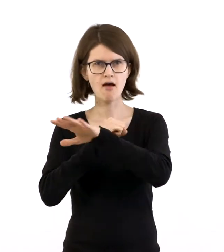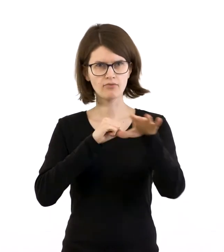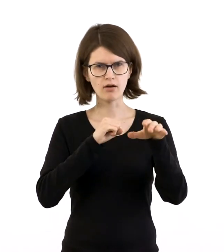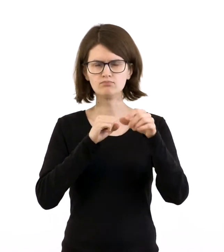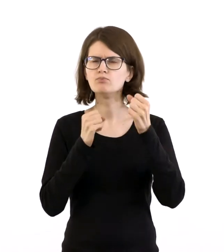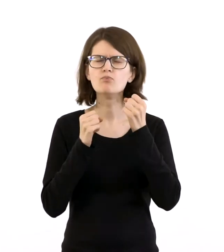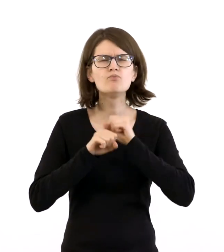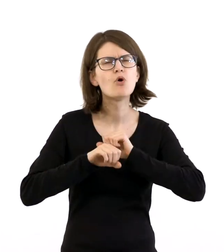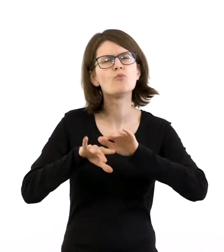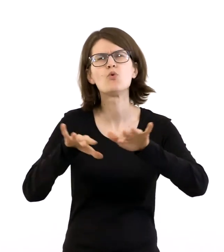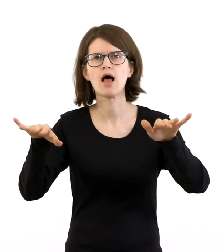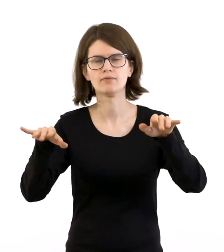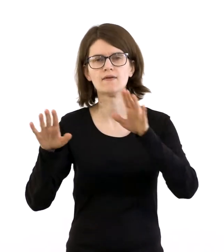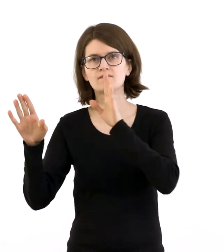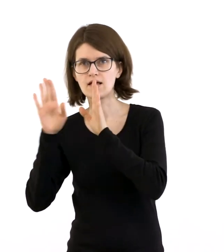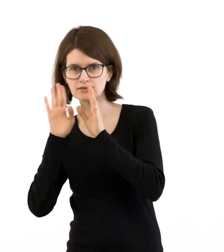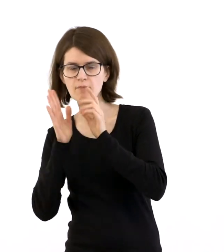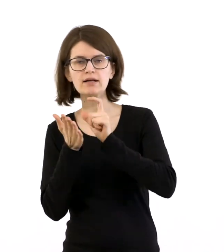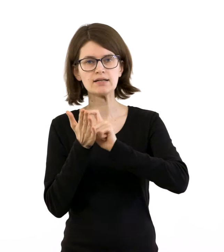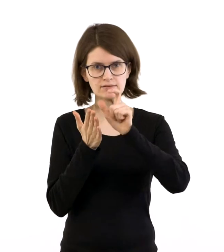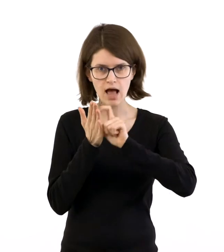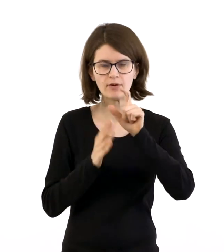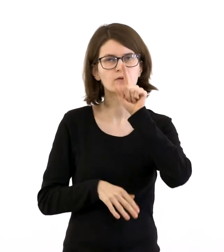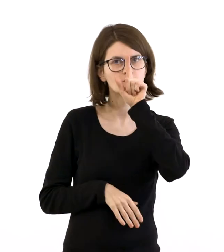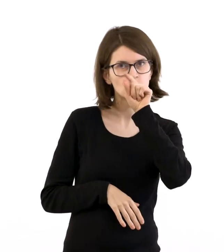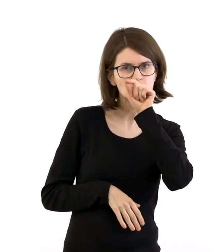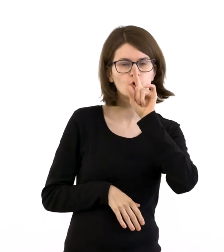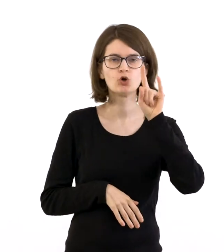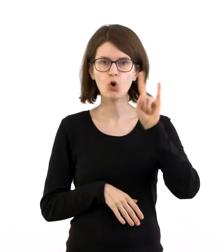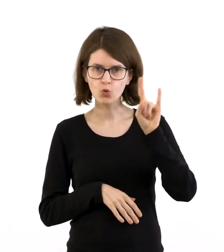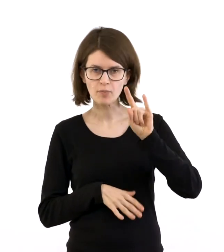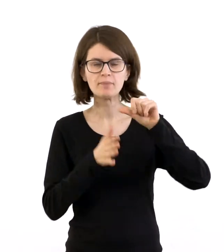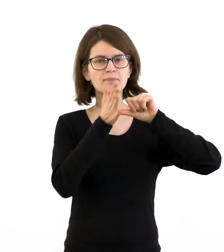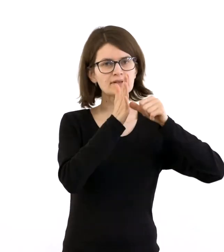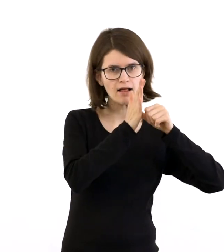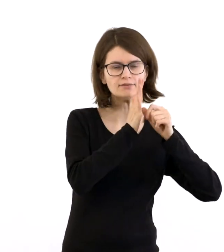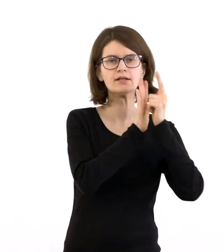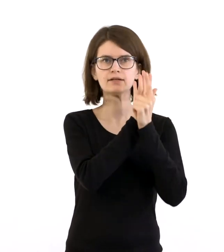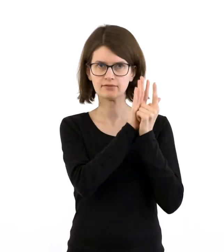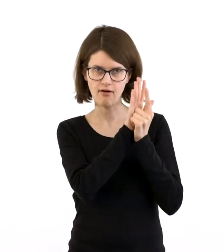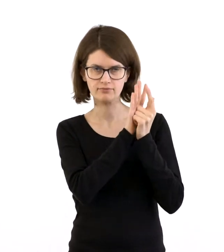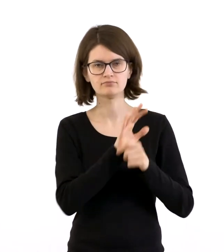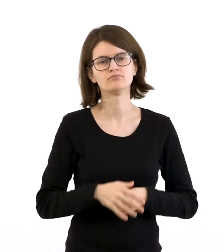Najpopularniejsze media społecznościowe to Facebook, Instagram, Twitter, YouTube, Pinterest, LinkedIn.